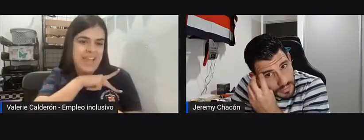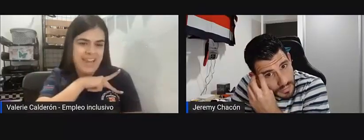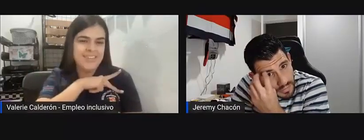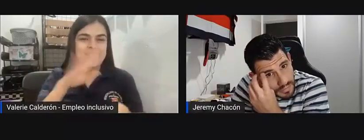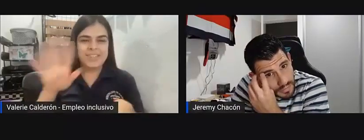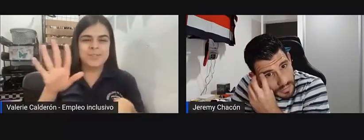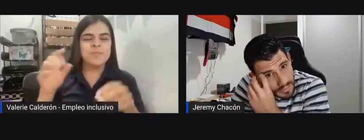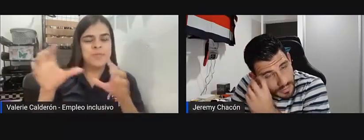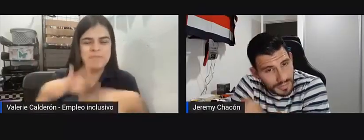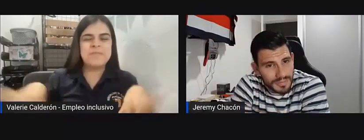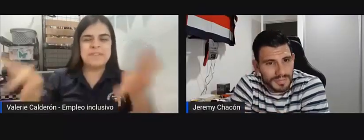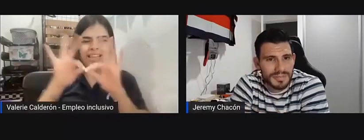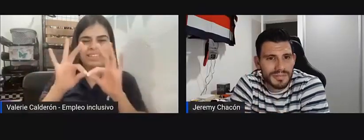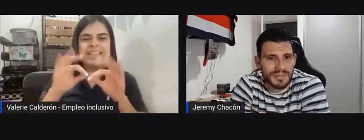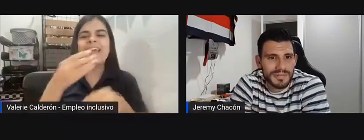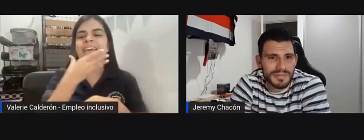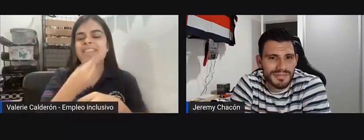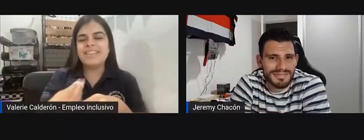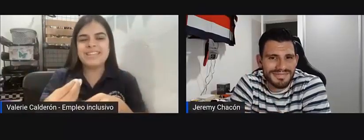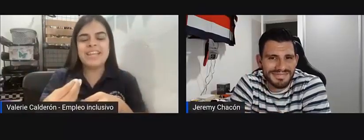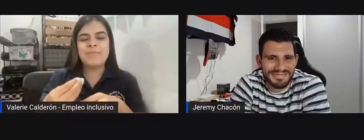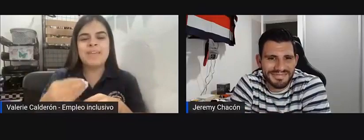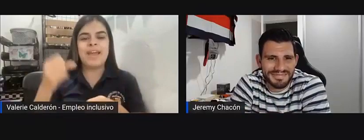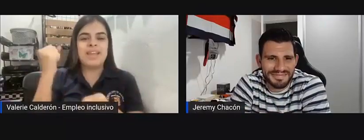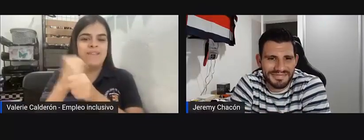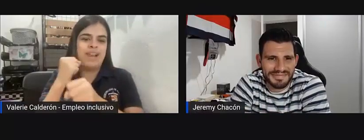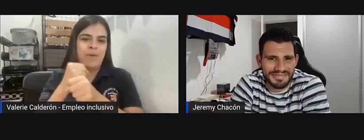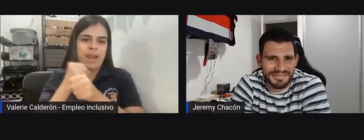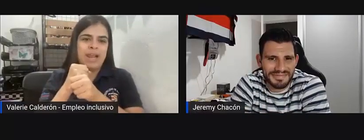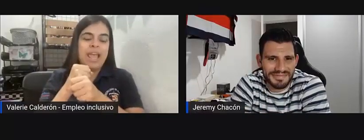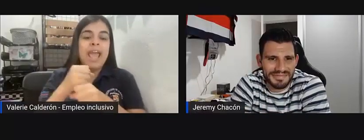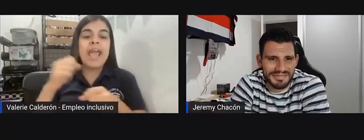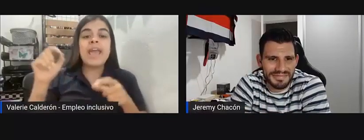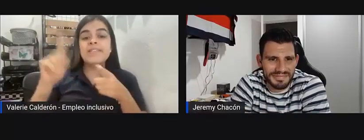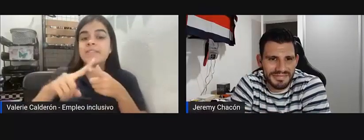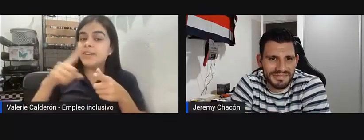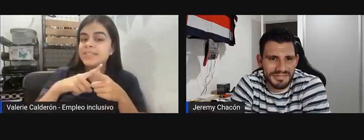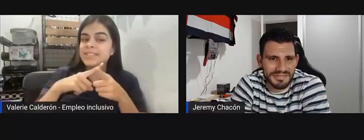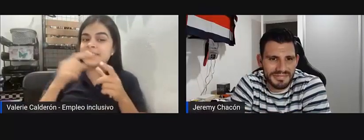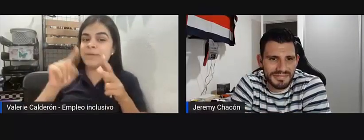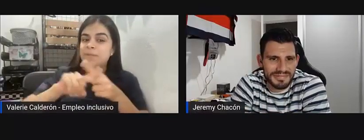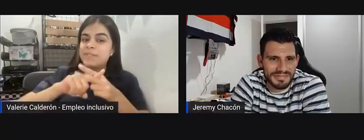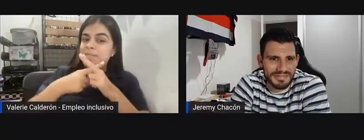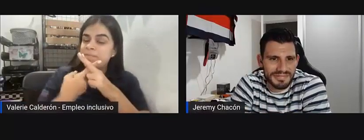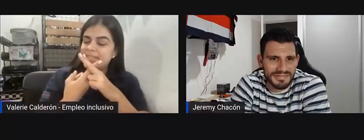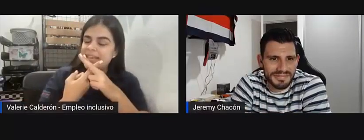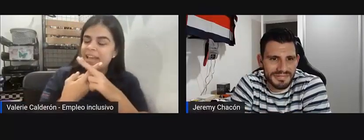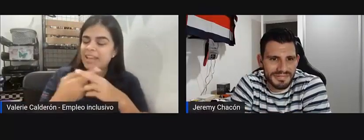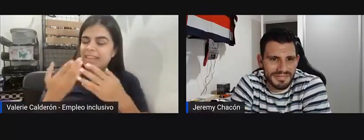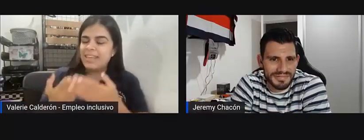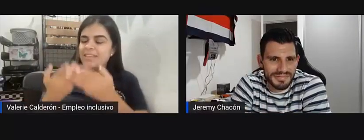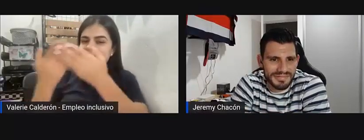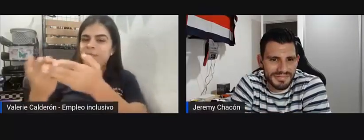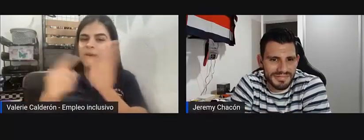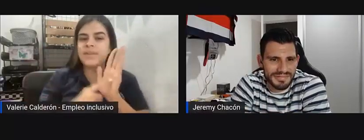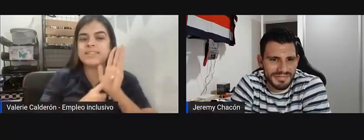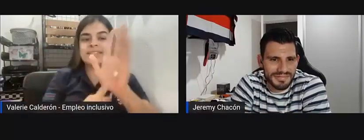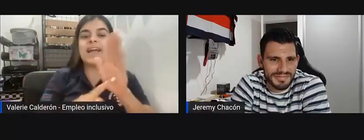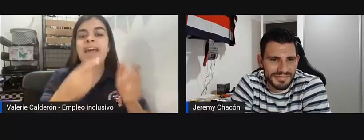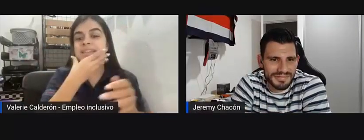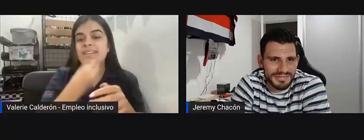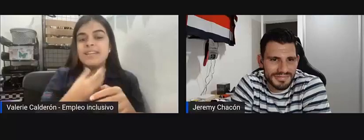eso es muy importante de Jeremy a nivel laboral Entonces vamos a empezar y les voy a presentar a